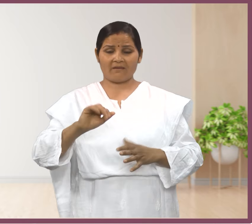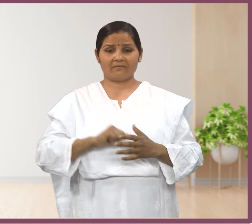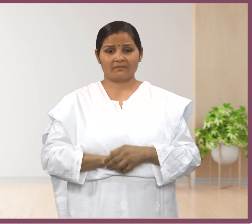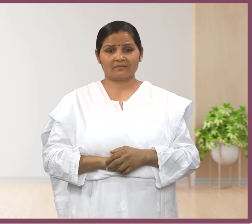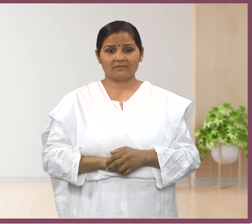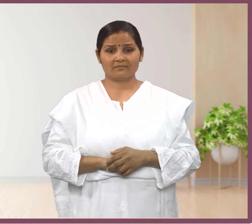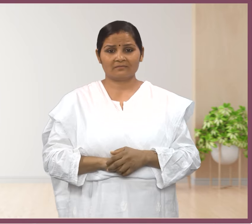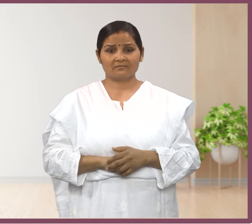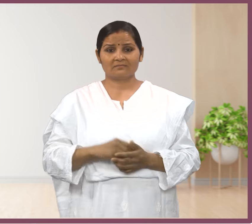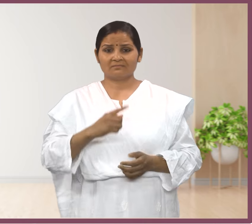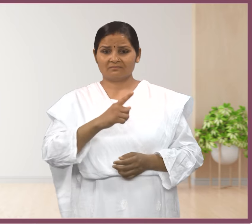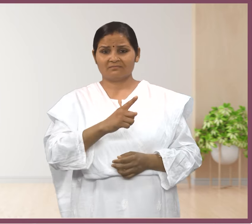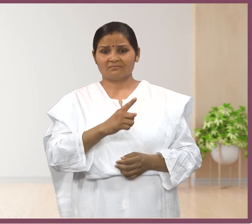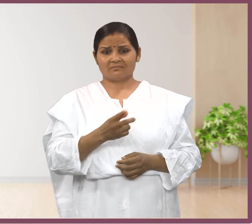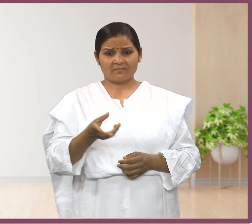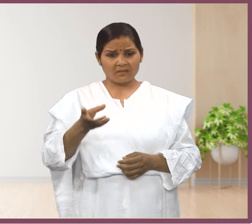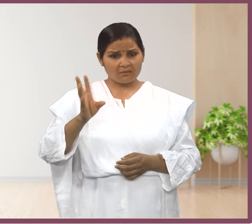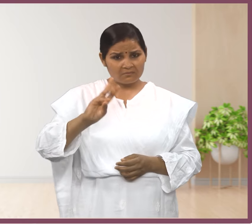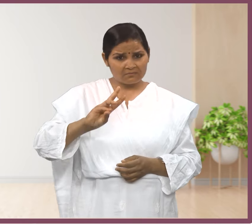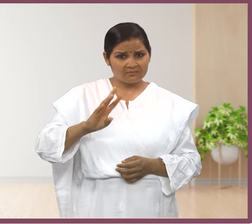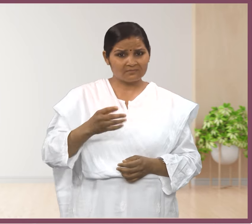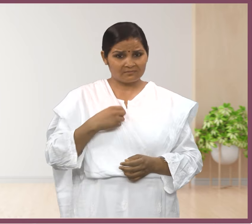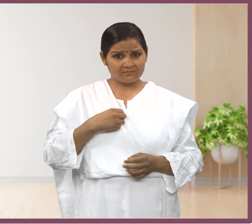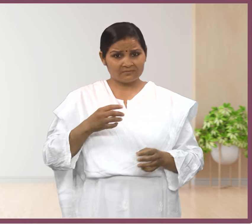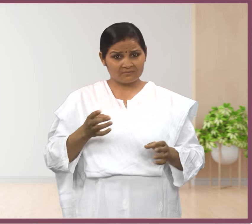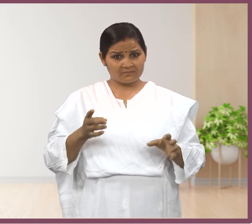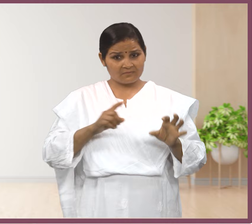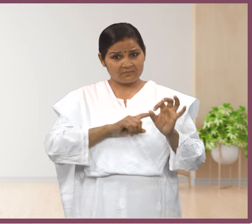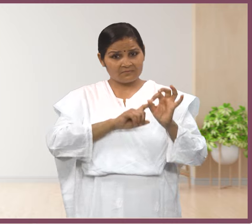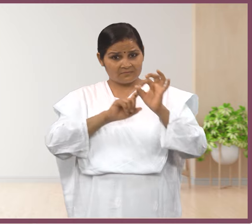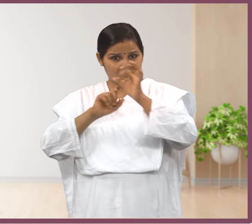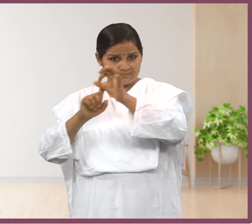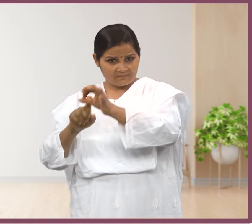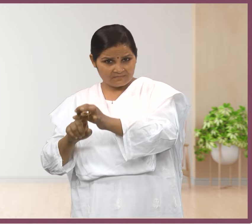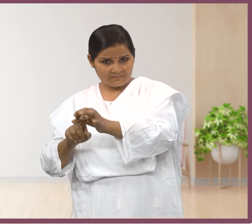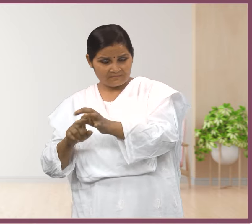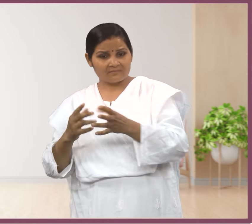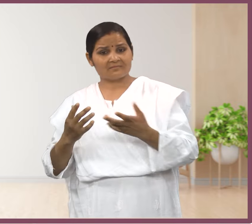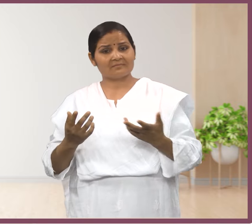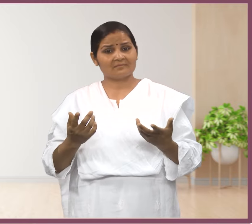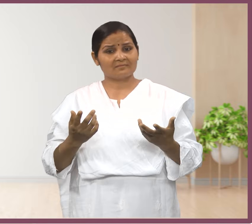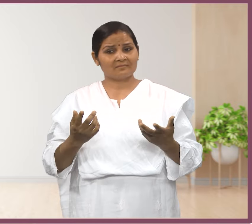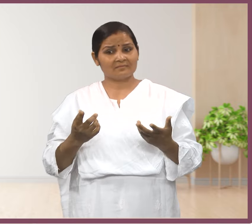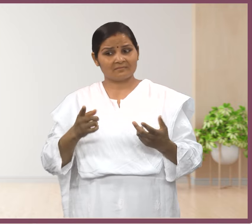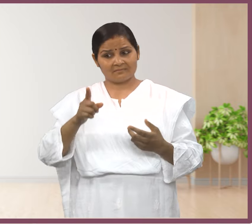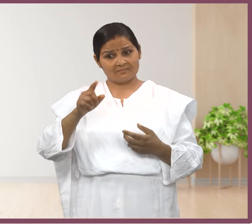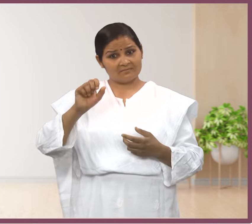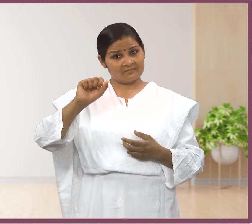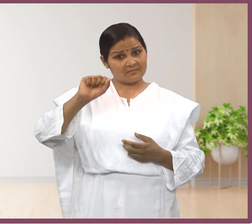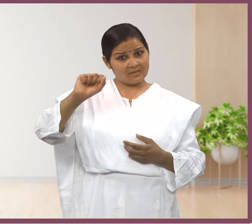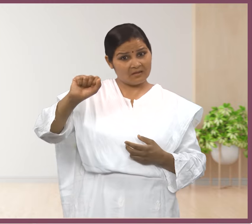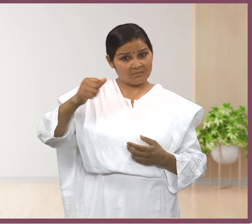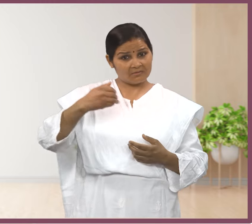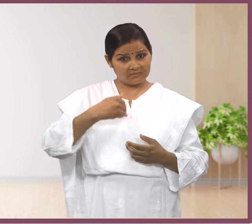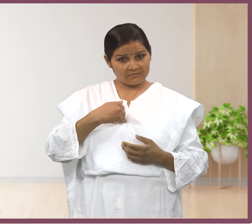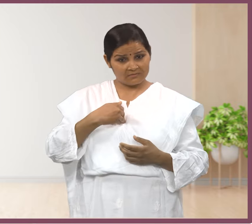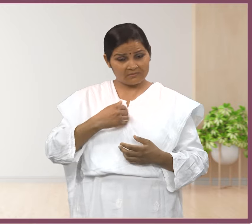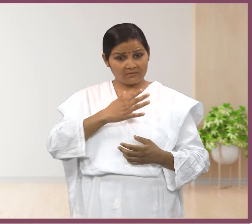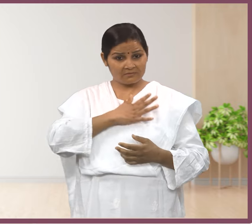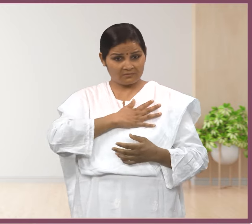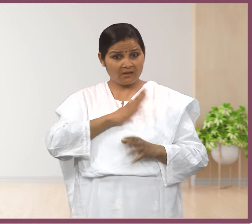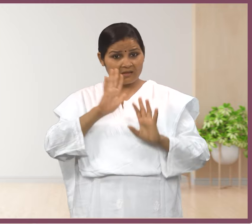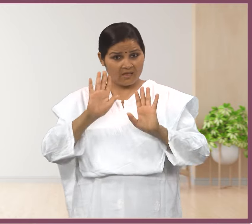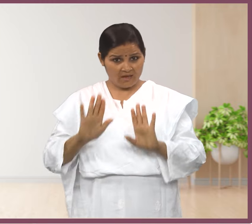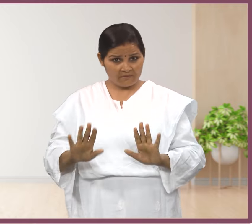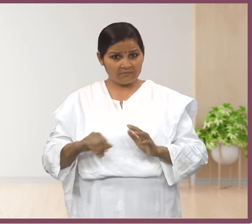అతను అన్నాడు, నేను మిమ్మల్ని మళ్ళీ అదే ప్రశ్న అడగాలనుకుంటున్నాను, మీకు నాపైన విశ్వాసం ఉందా?